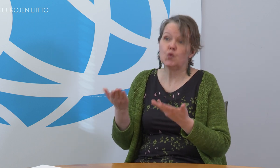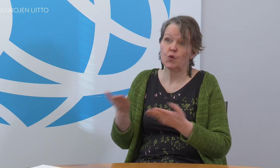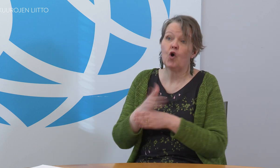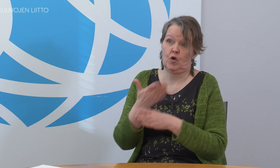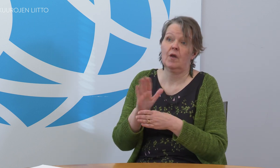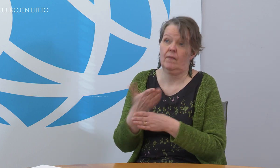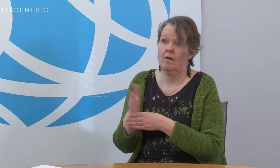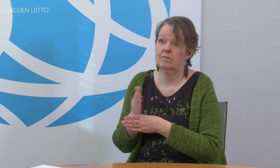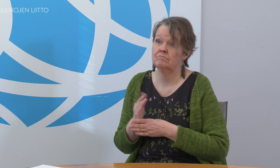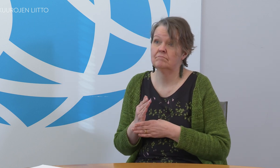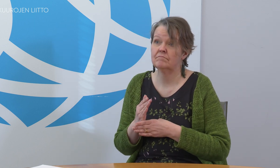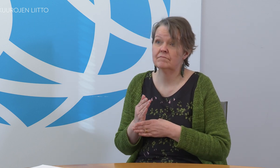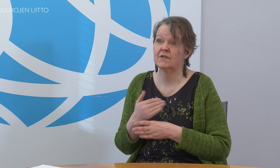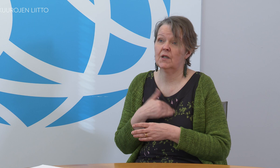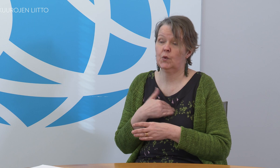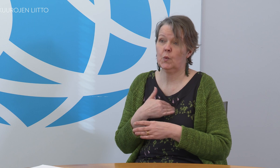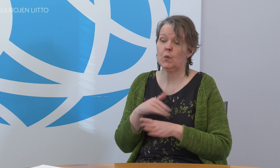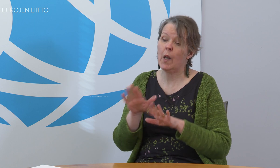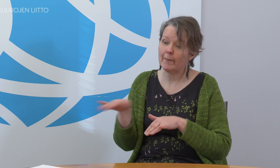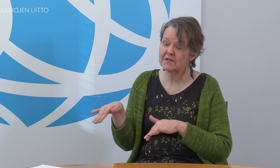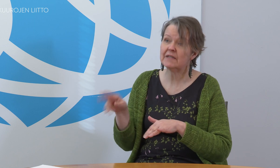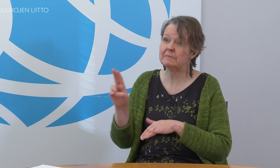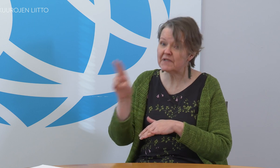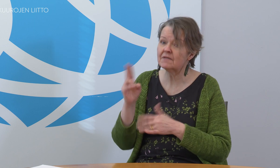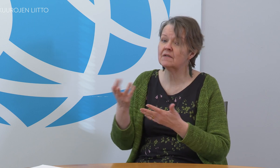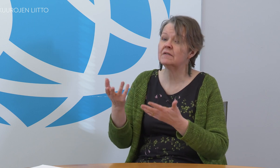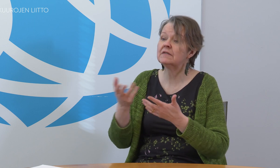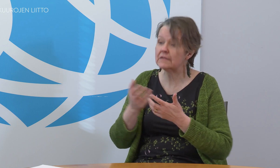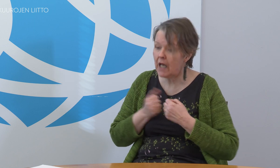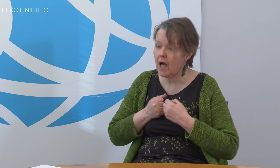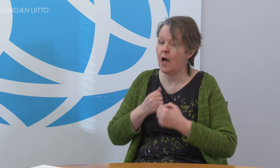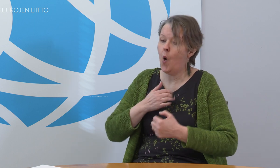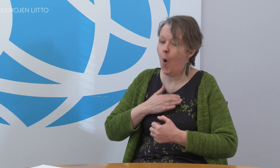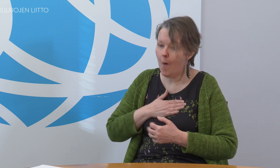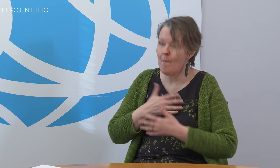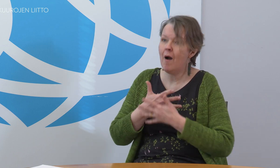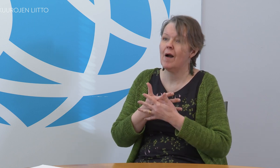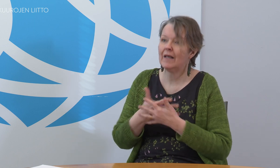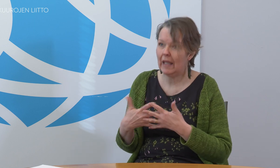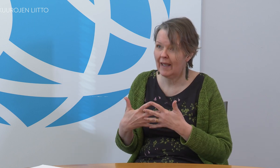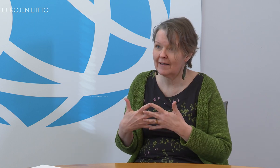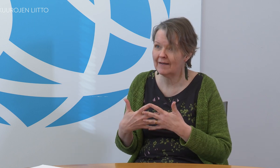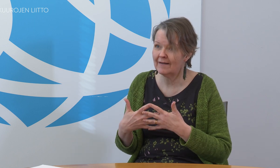Tätä asiaa korjataan nyt. Tässä on kyse siitä, että lapset saavat oikeasti oman kielen.